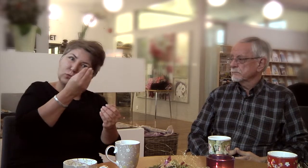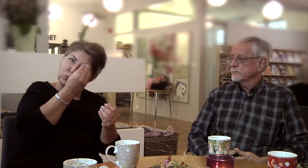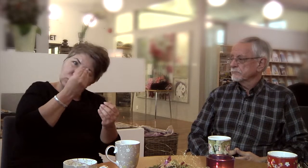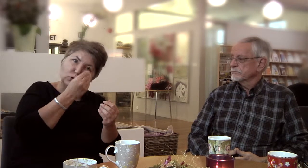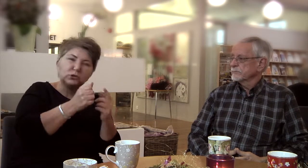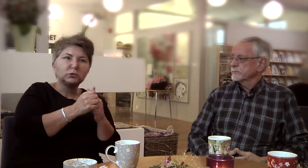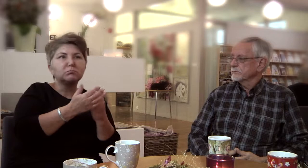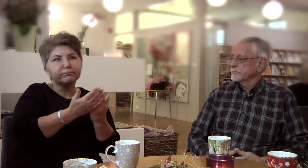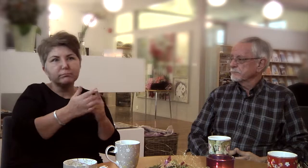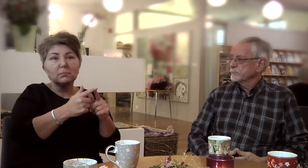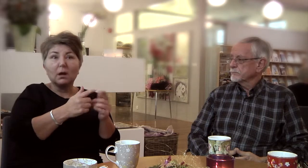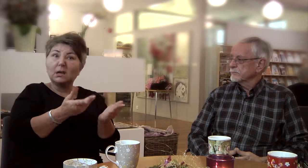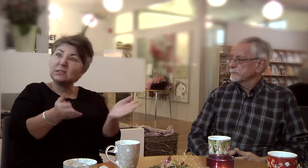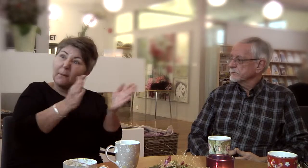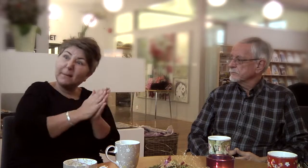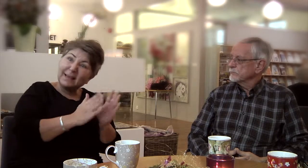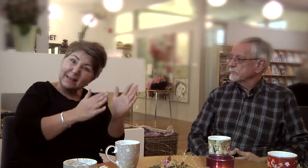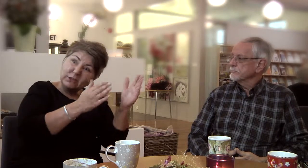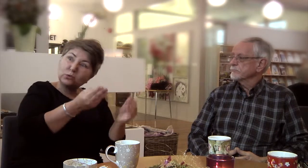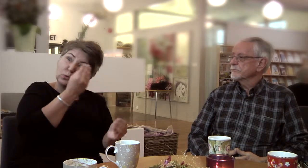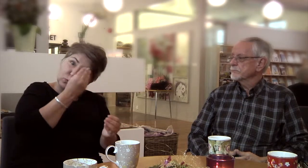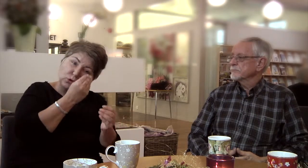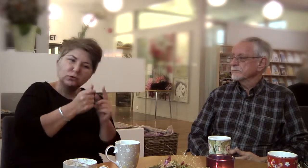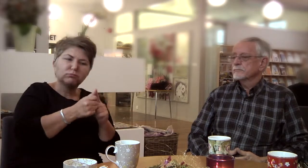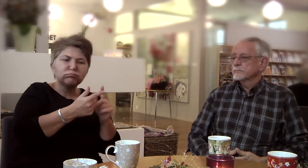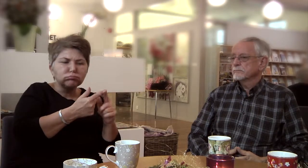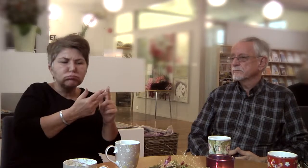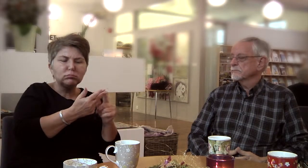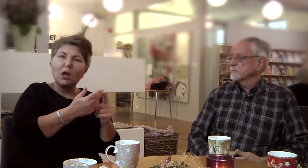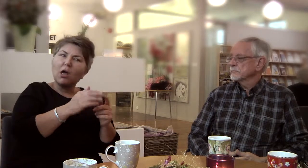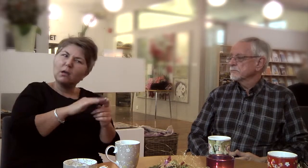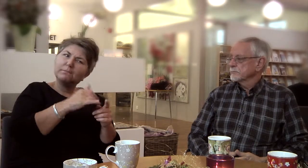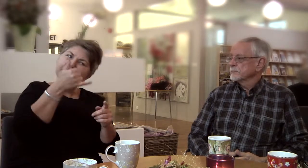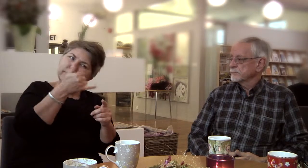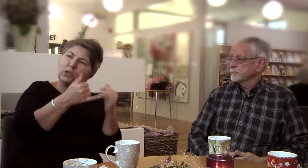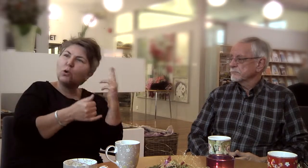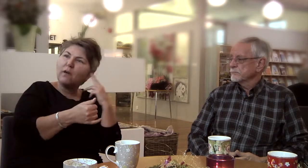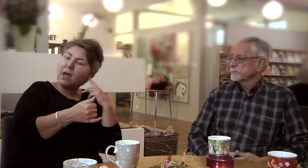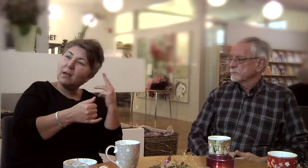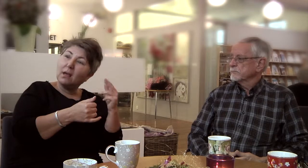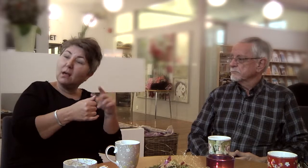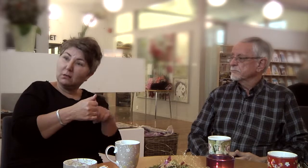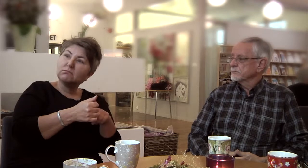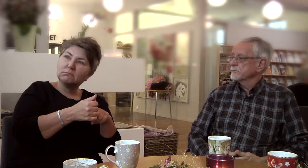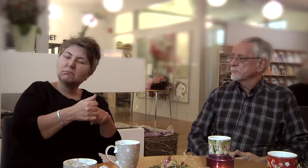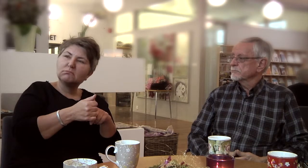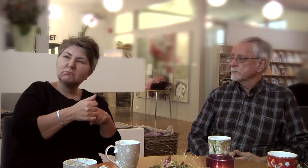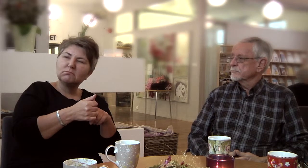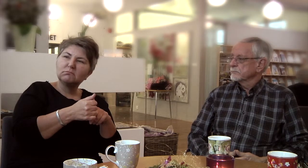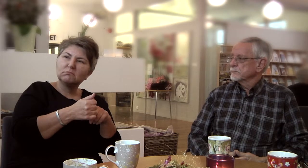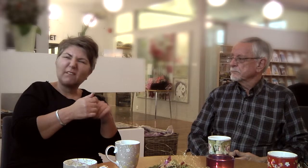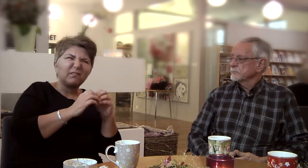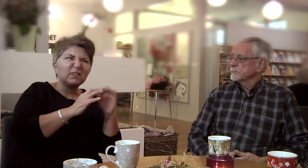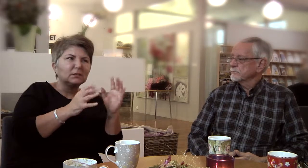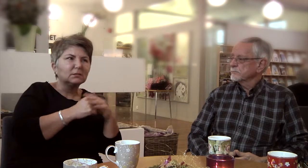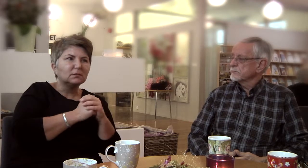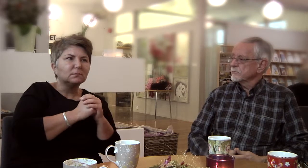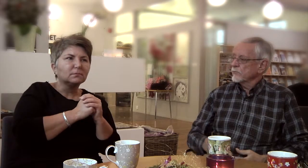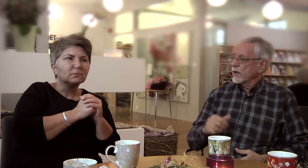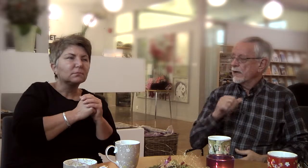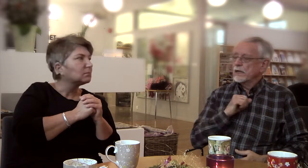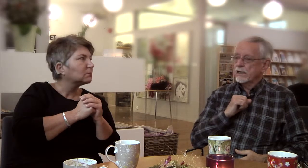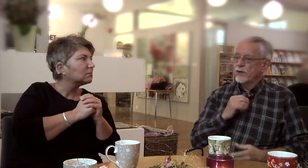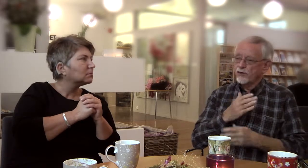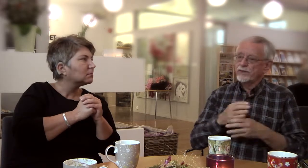F.eks. matkurs, samlivskurs eller andre tema for døve, og det hadde vært veldig fint.